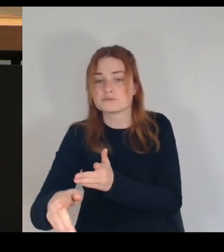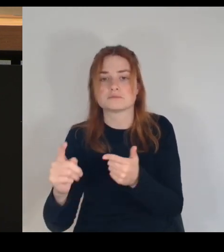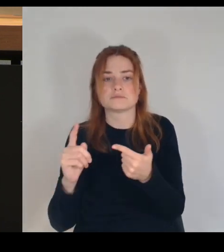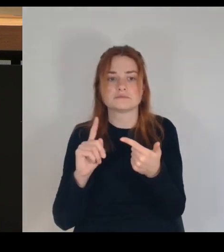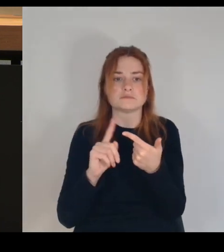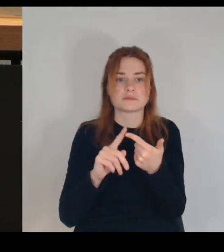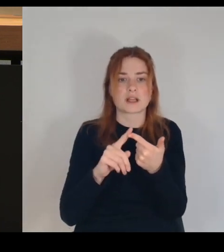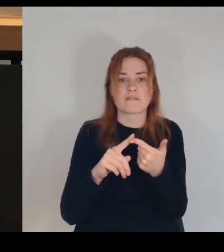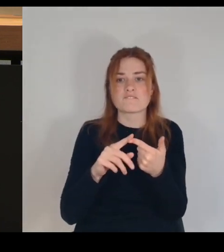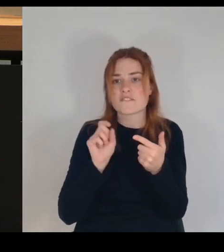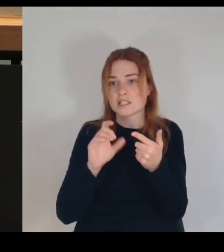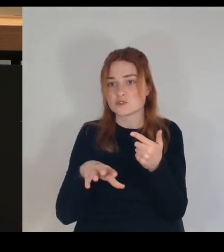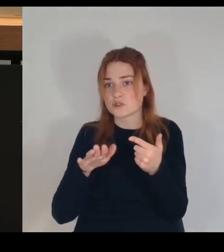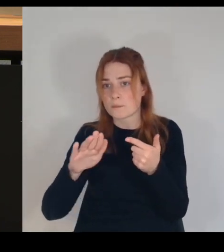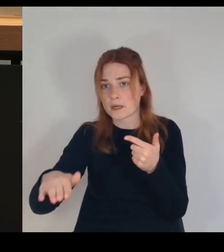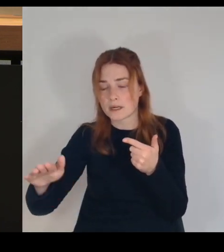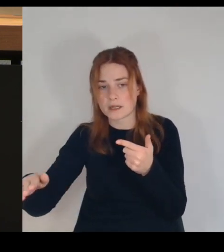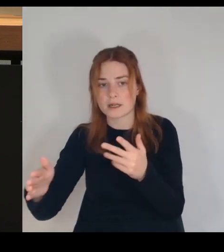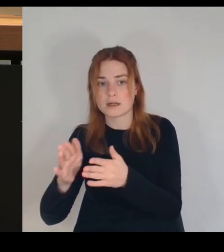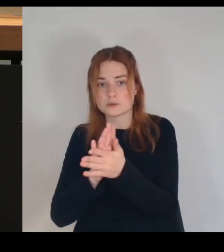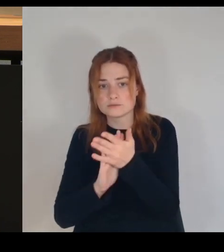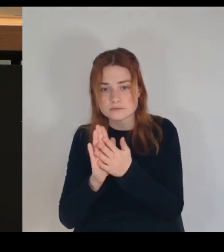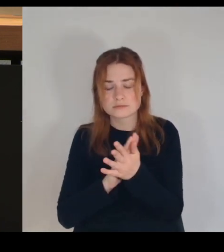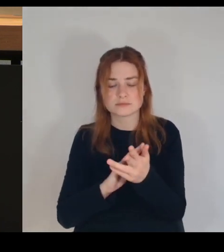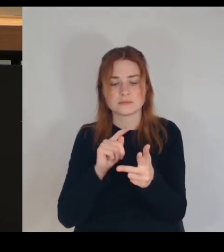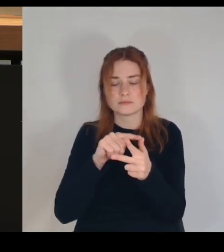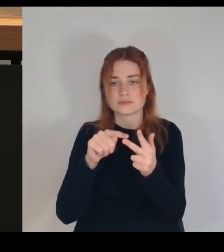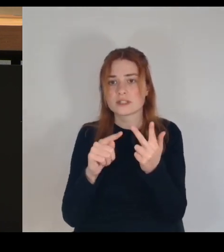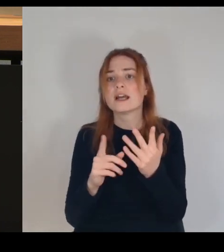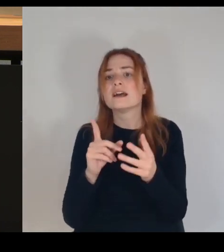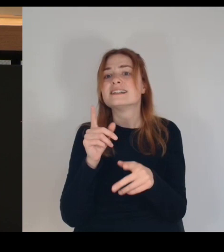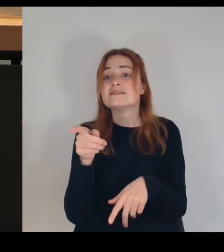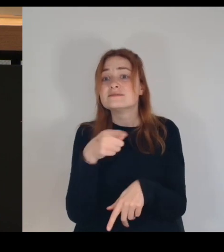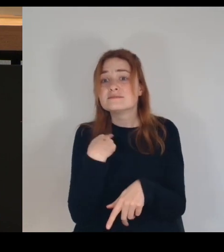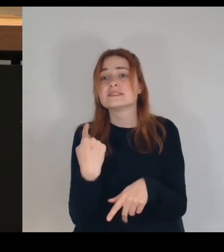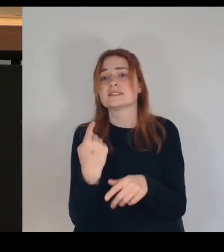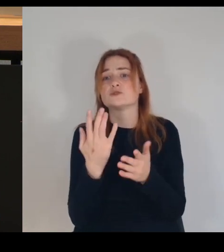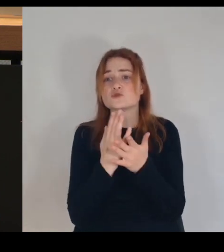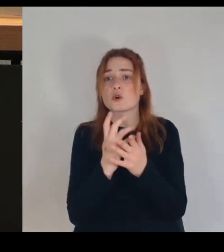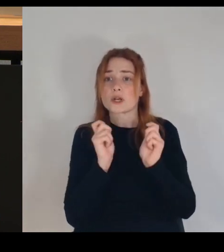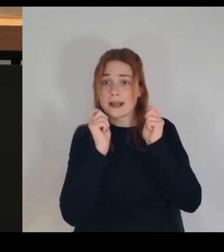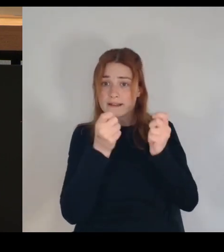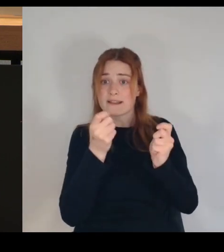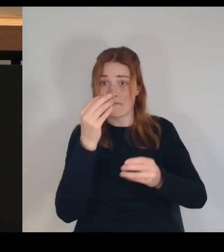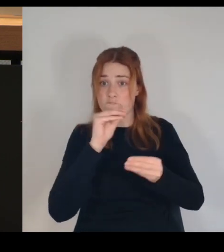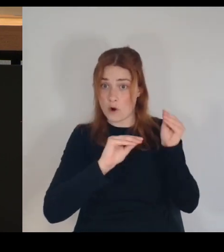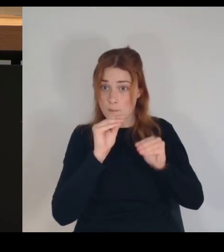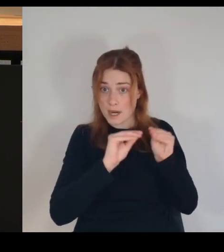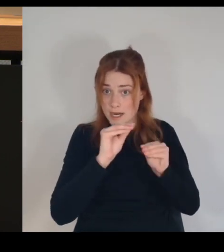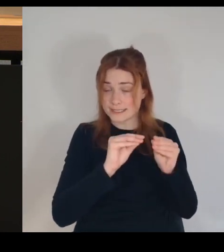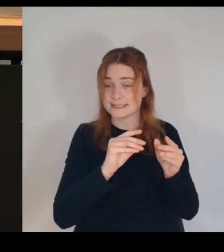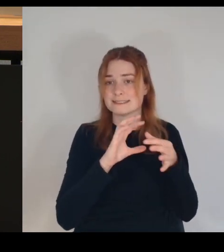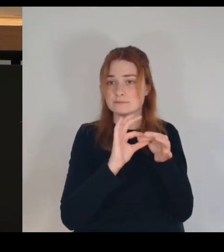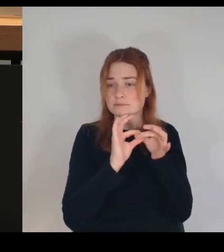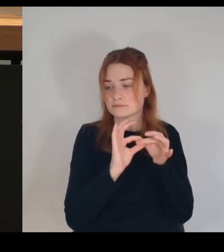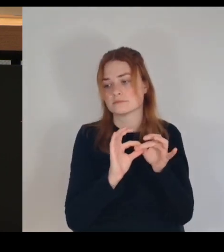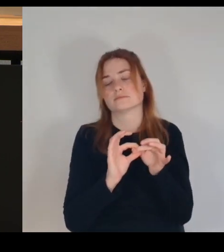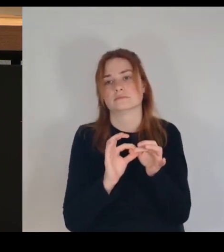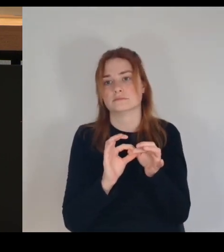Plenum dann noch einbringen, der sich explizit damit beschäftigt und dem Senat dann dementsprechend auch einen einen Auftrag erteilt.